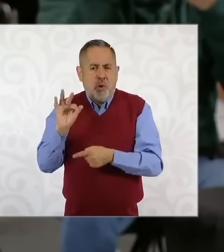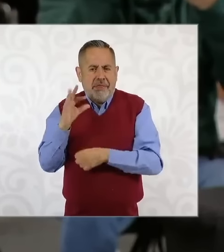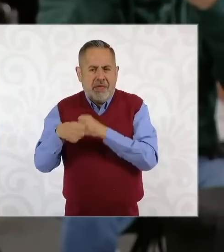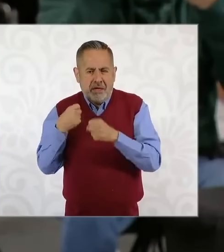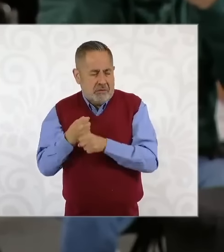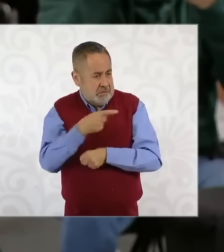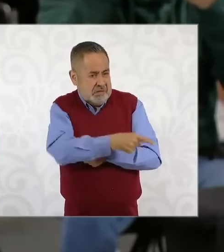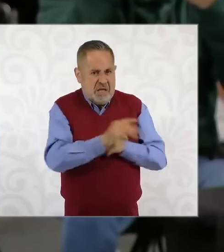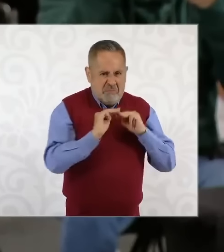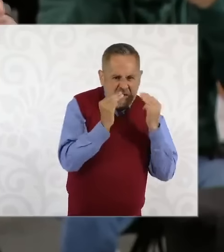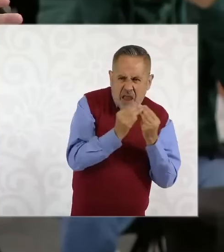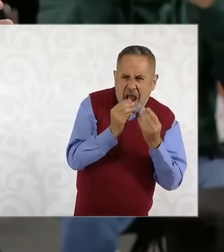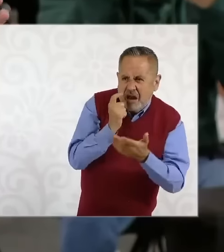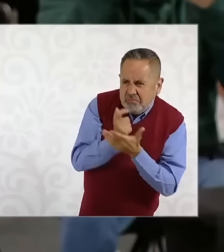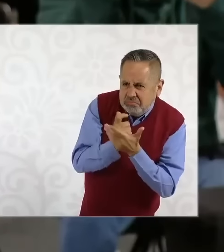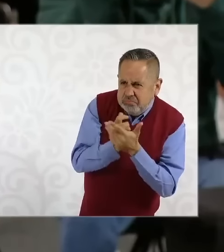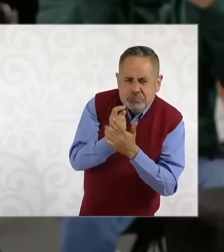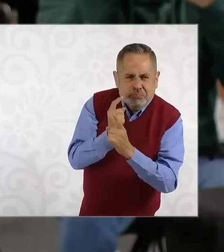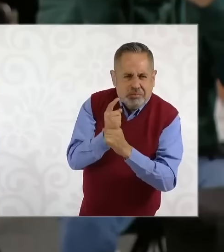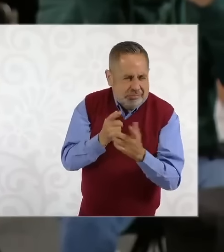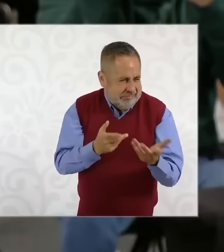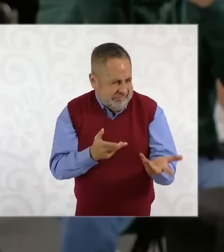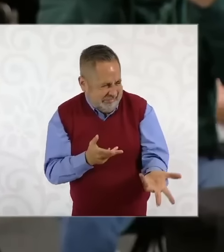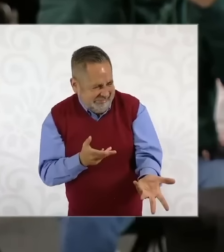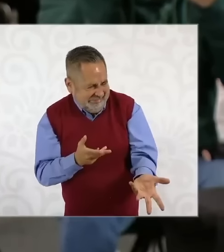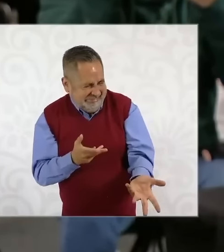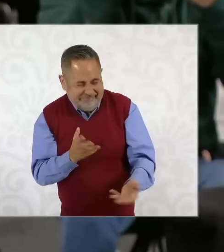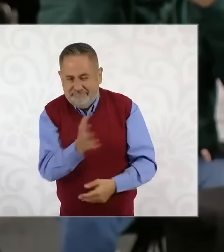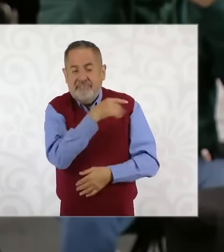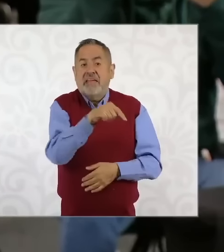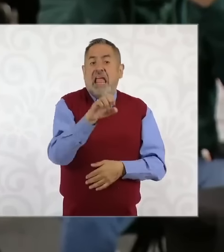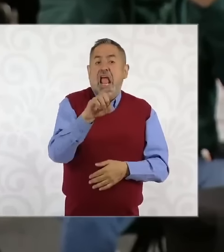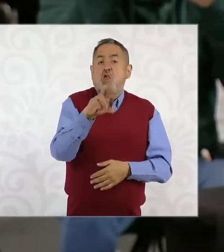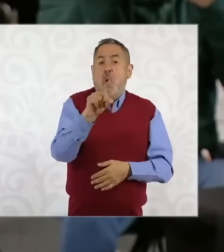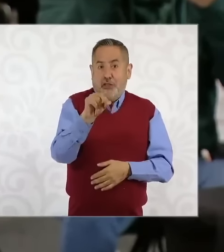los había amenazado, ¿verdad? Bueno, Eduardo Fean adicionalmente, como si fuese poco, eh